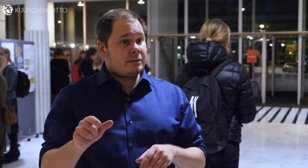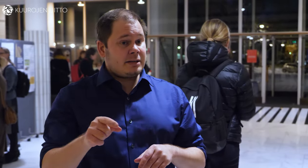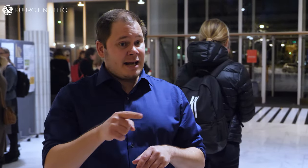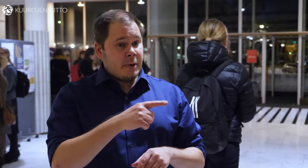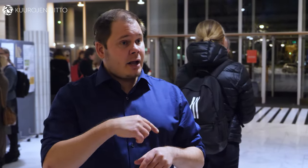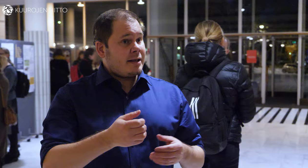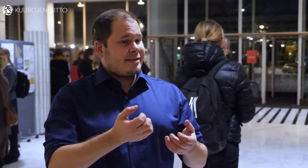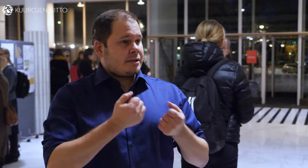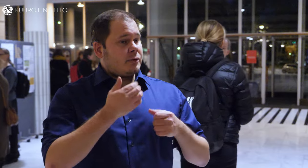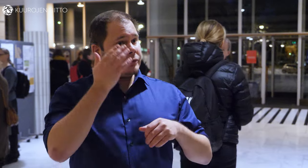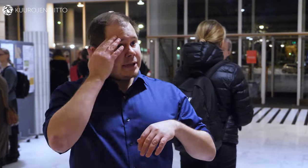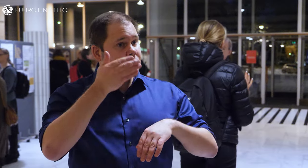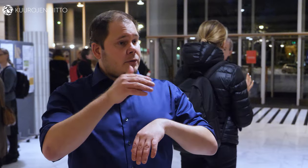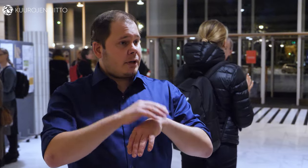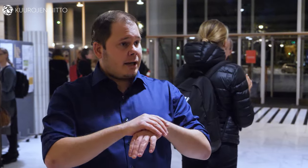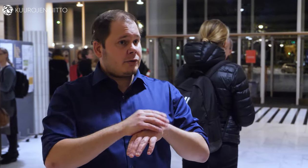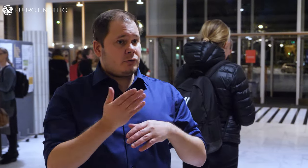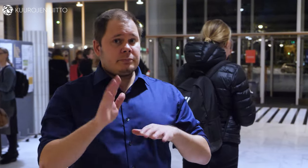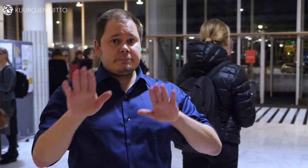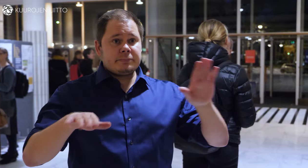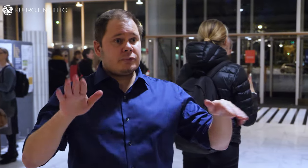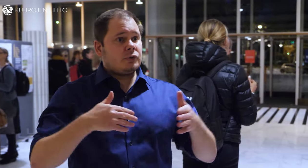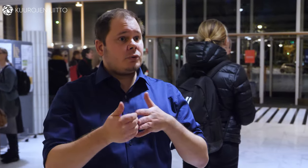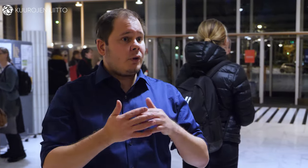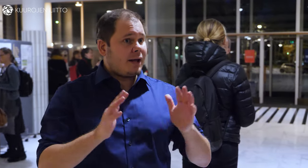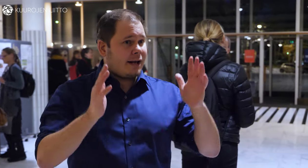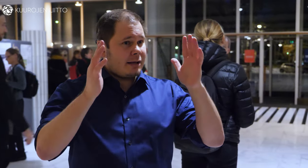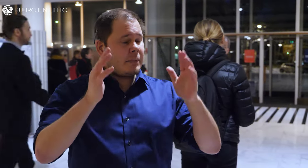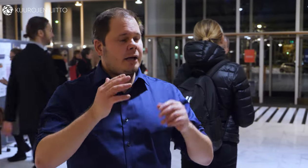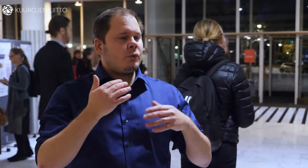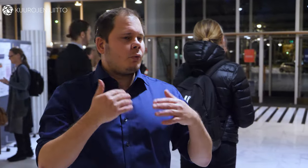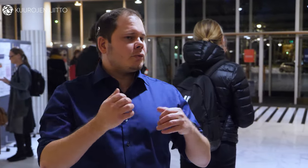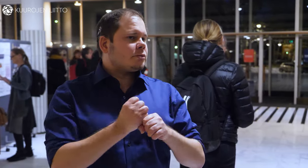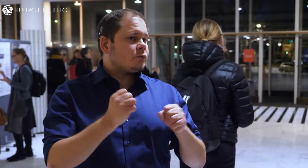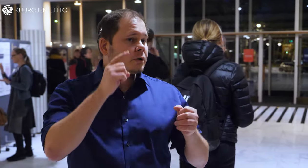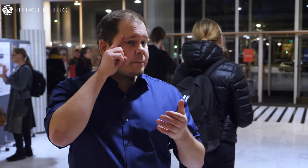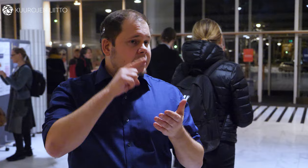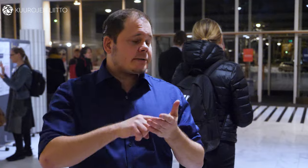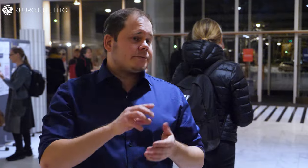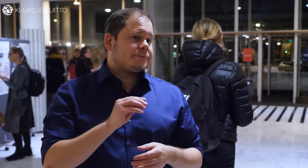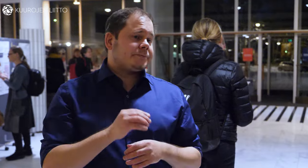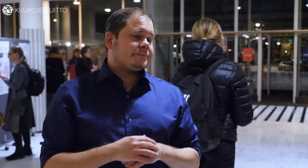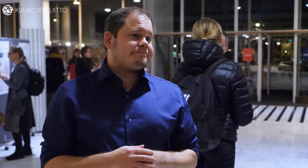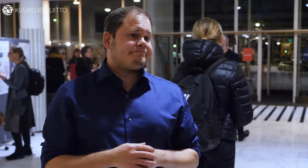jotka ovat saaneet tarvitsemansa tietotaidon työelämässä pärjäämiseen, - ja sillä on valtavan iso merkitys.